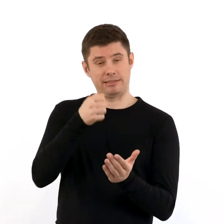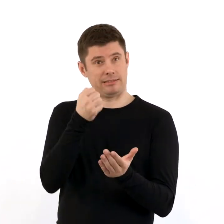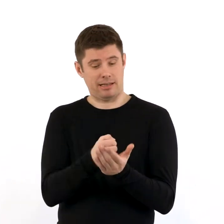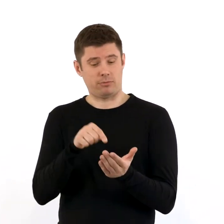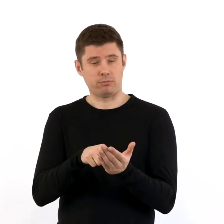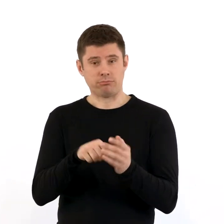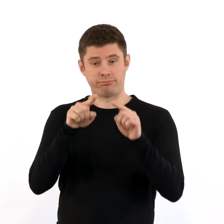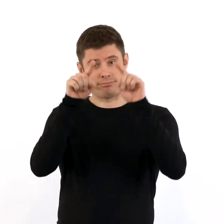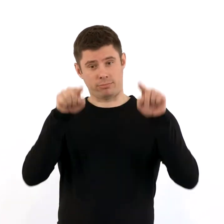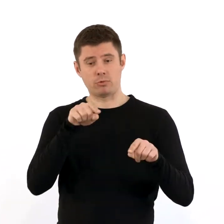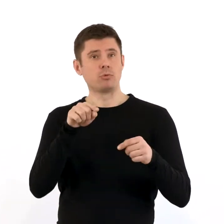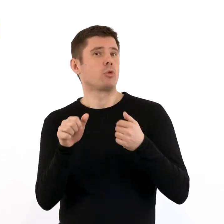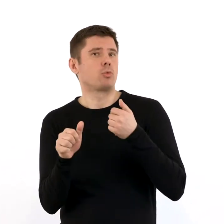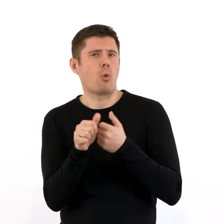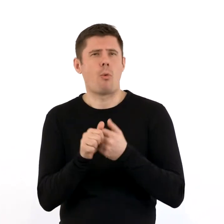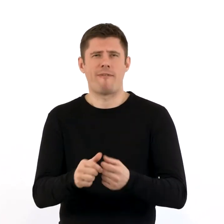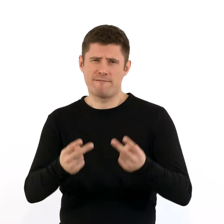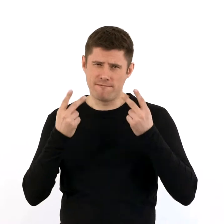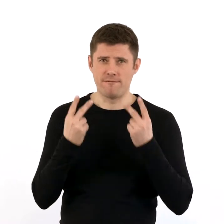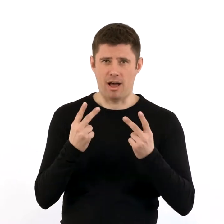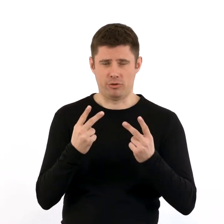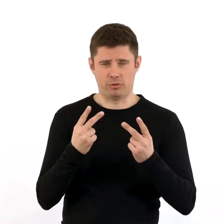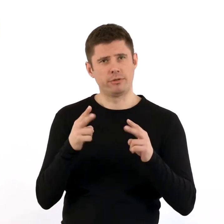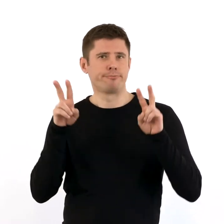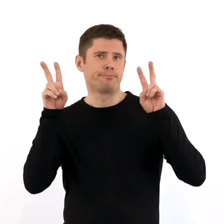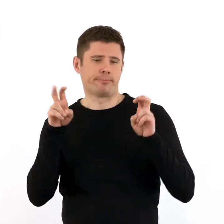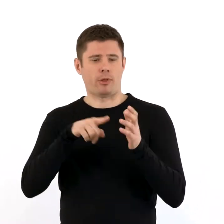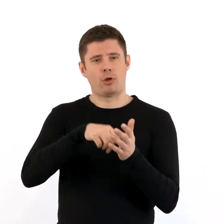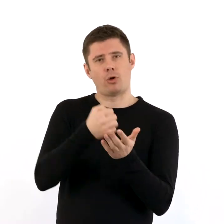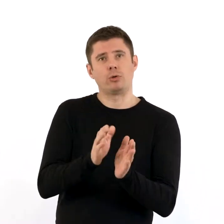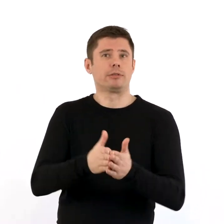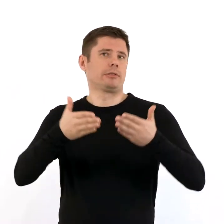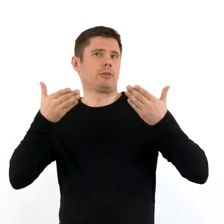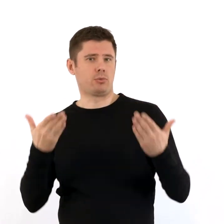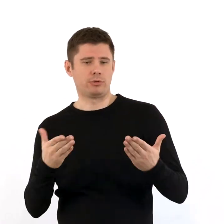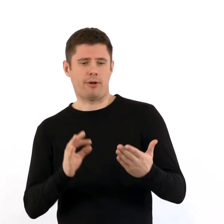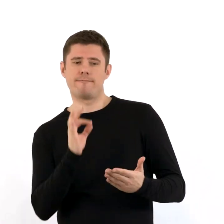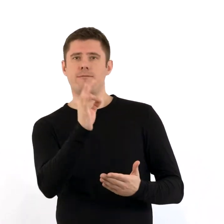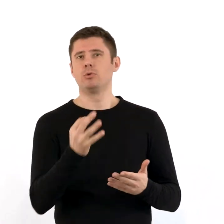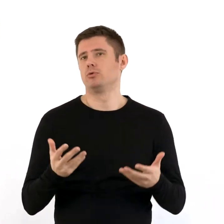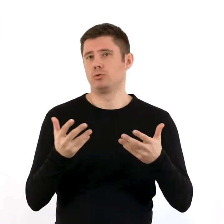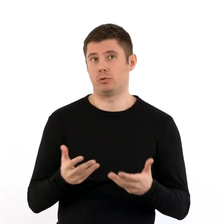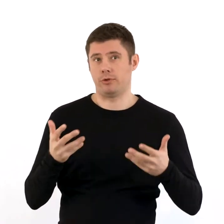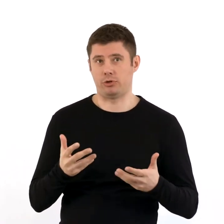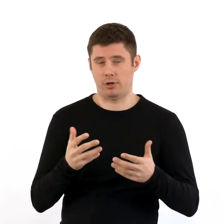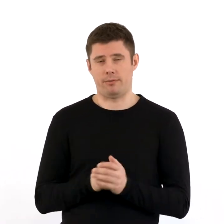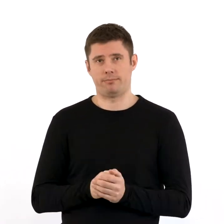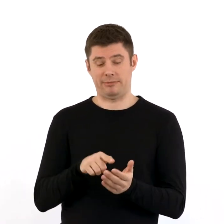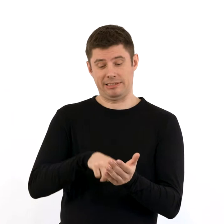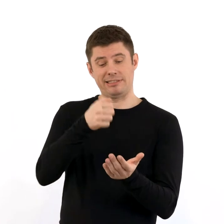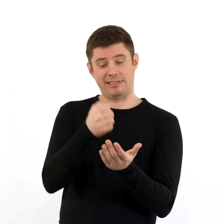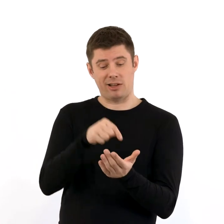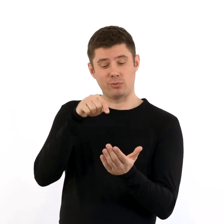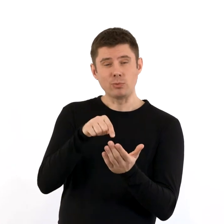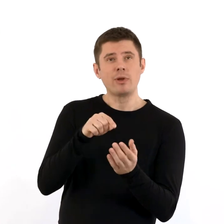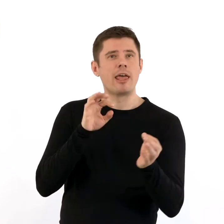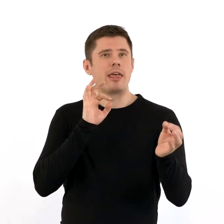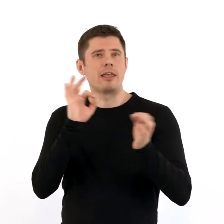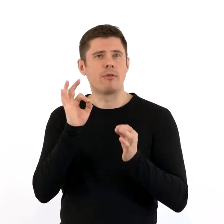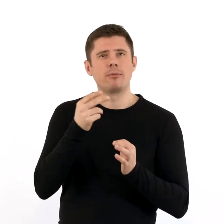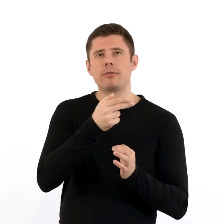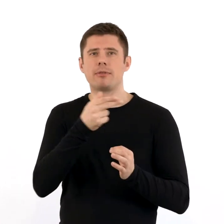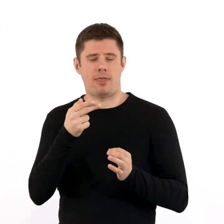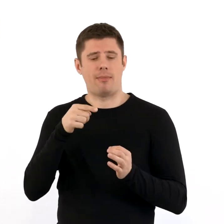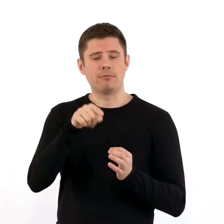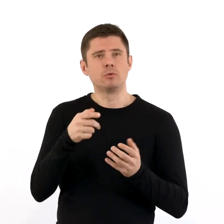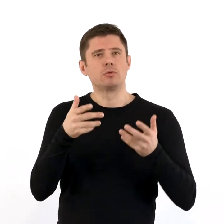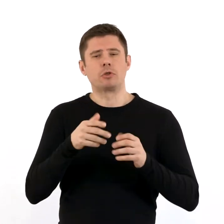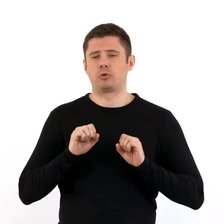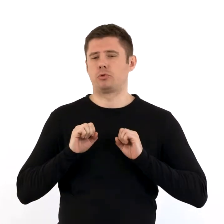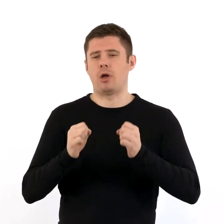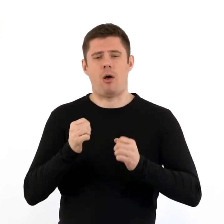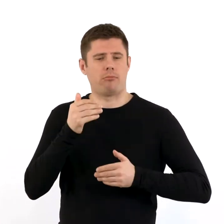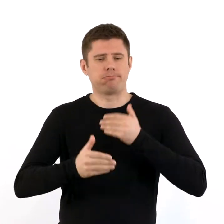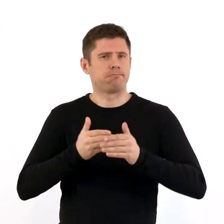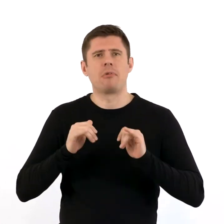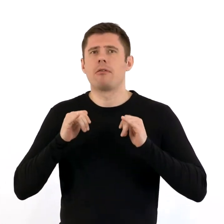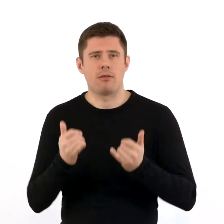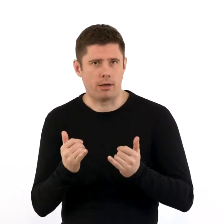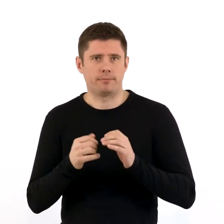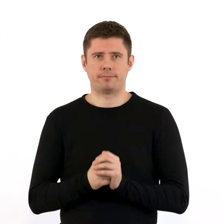Statut to najważniejszy dokument – „konstytucja” stowarzyszenia – i informacja o zasadach działania stowarzyszenia.